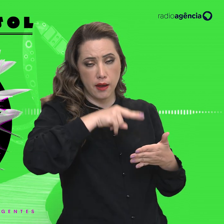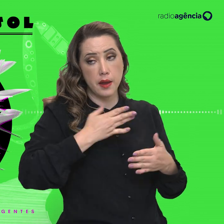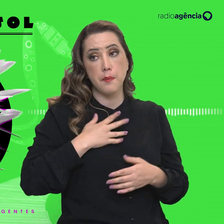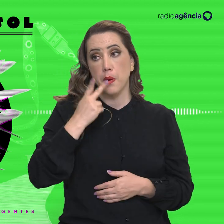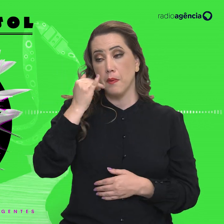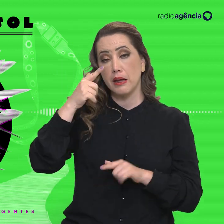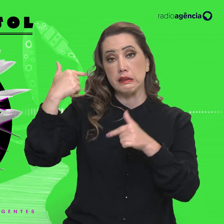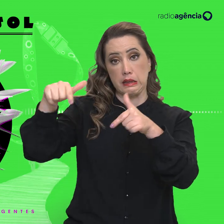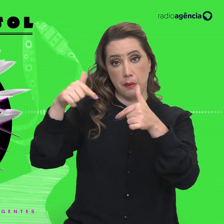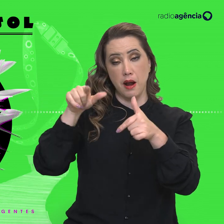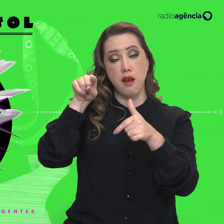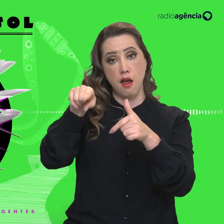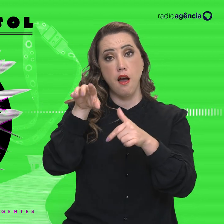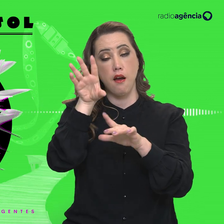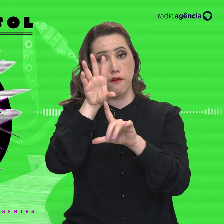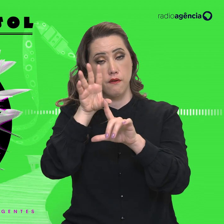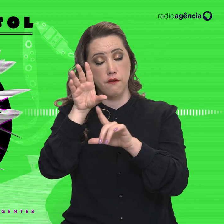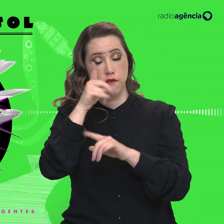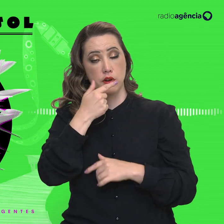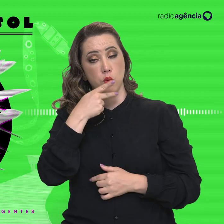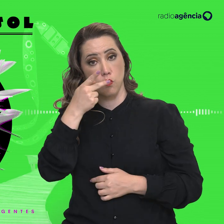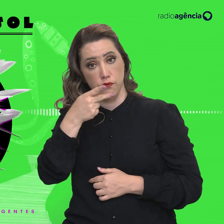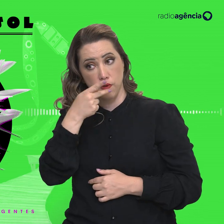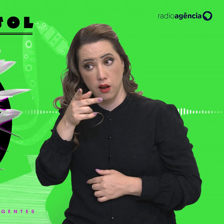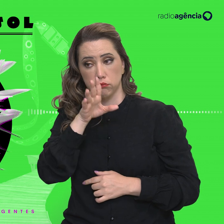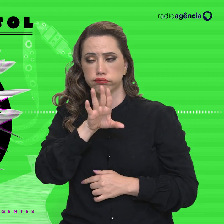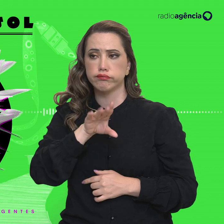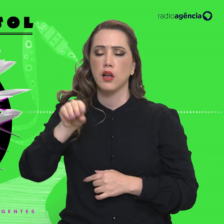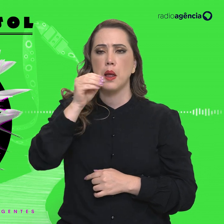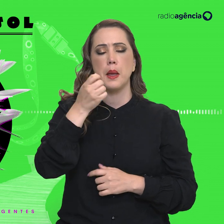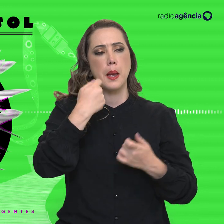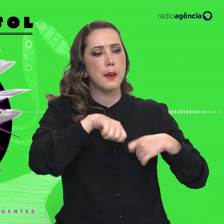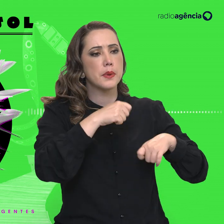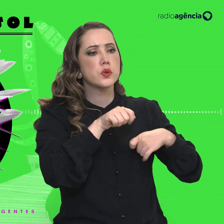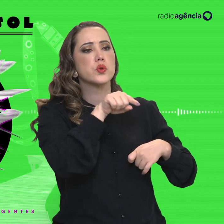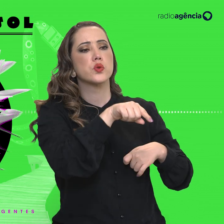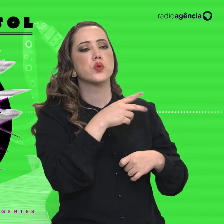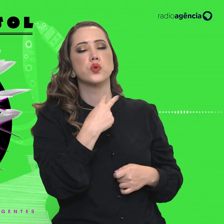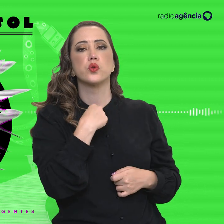até que certo dia ele precisou da voz de uma criança para fazer um comercial, e eu fiz.